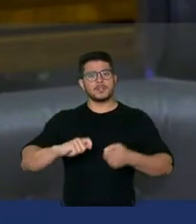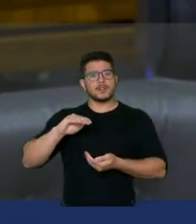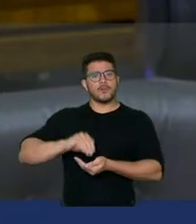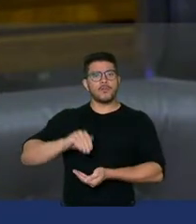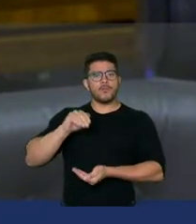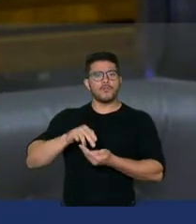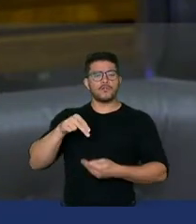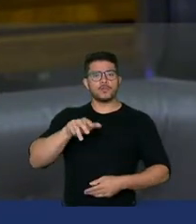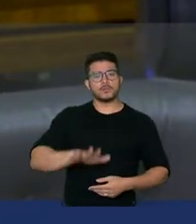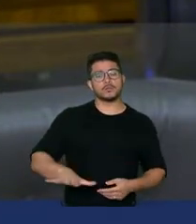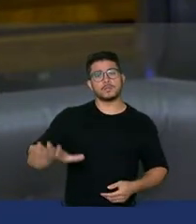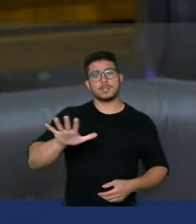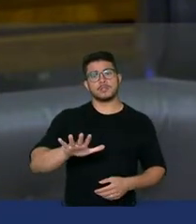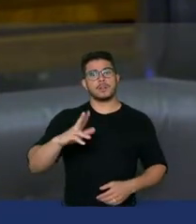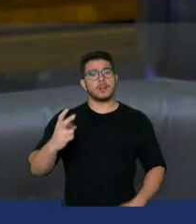FUNDEB DA CULTURA QUE GARANTE FORTALECIMENTO DO FUNDO